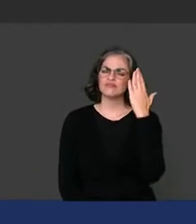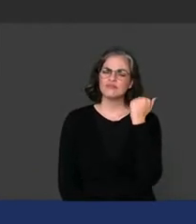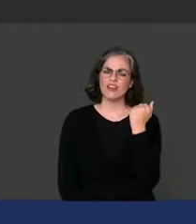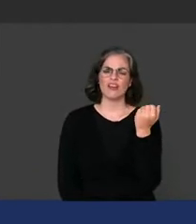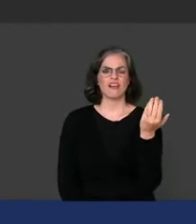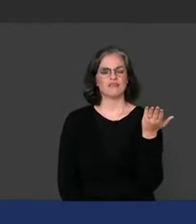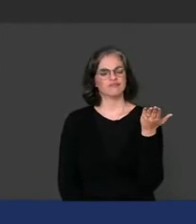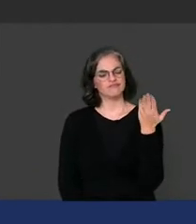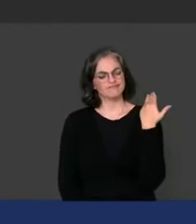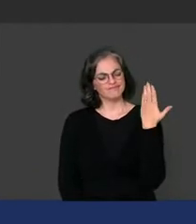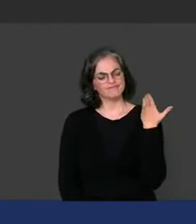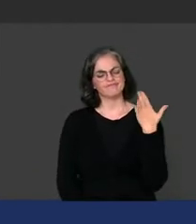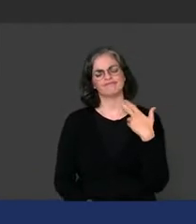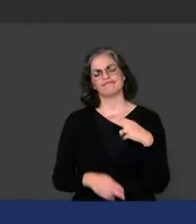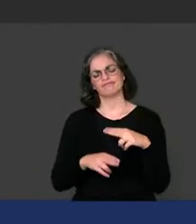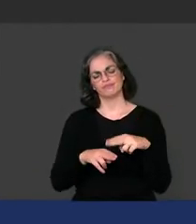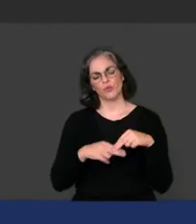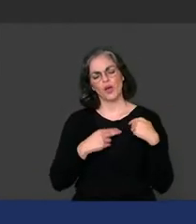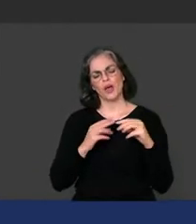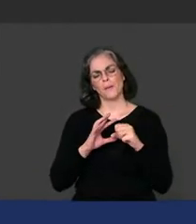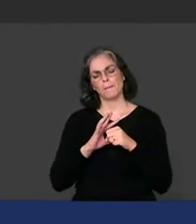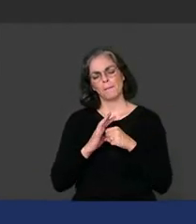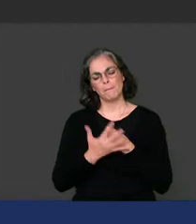BRASILEIRA. A GENTE SABE QUE O SEGMENTO OU UM DOS SEGMENTOS QUE FOI MAIS AFETADO NA